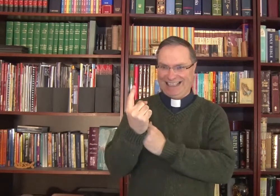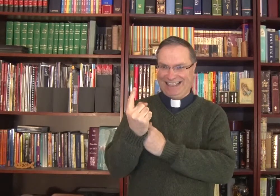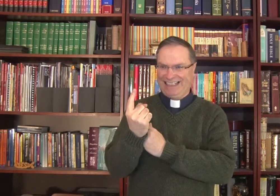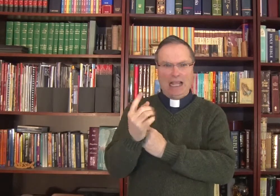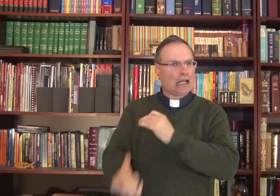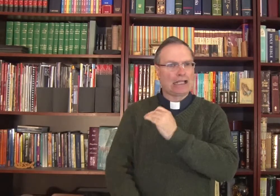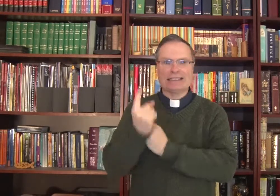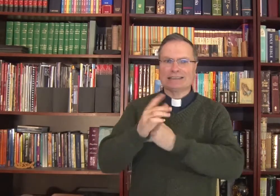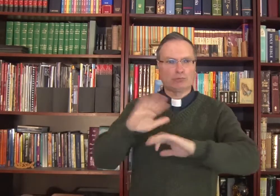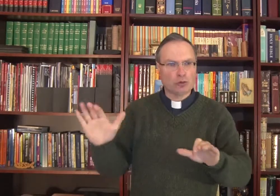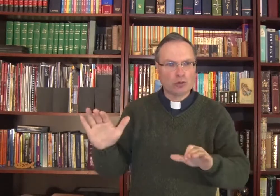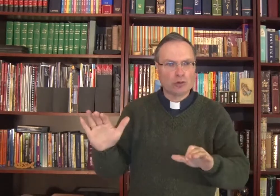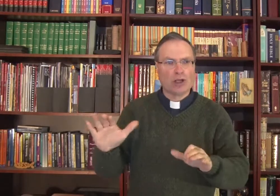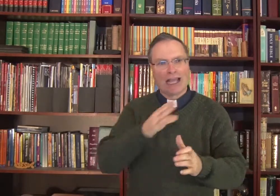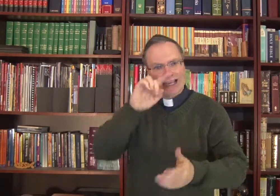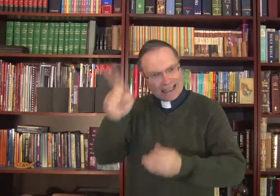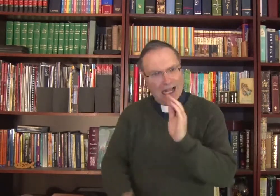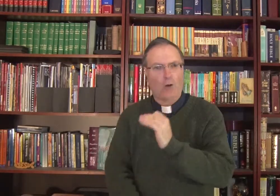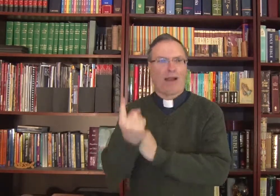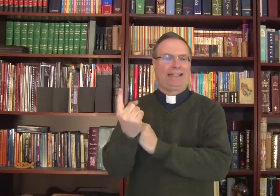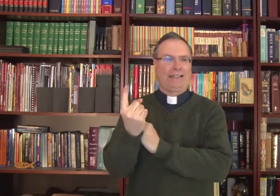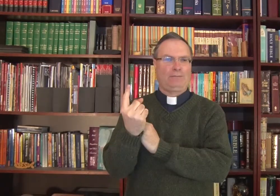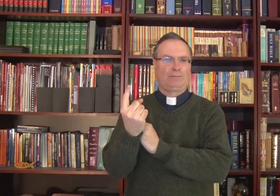qu'elle n'existe plus et qu'elle reparaîtra.